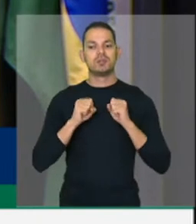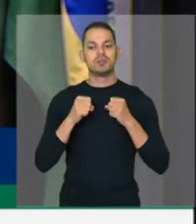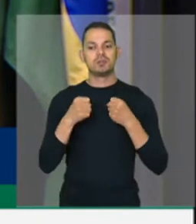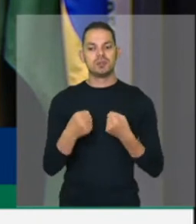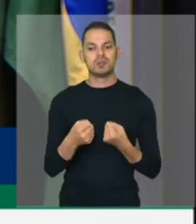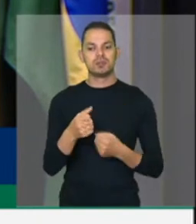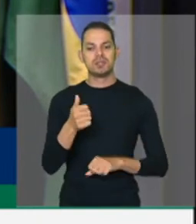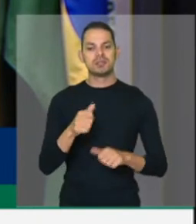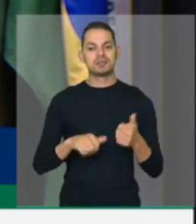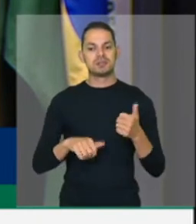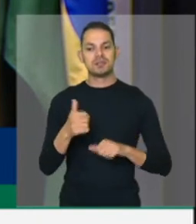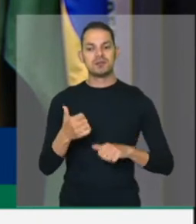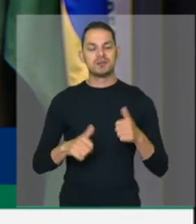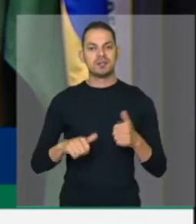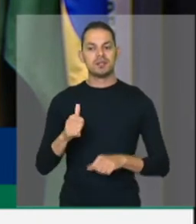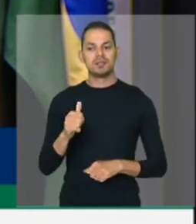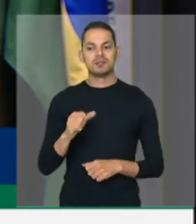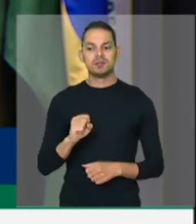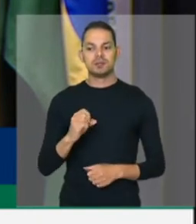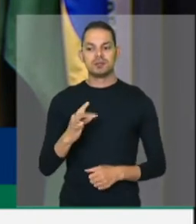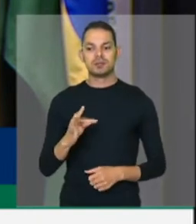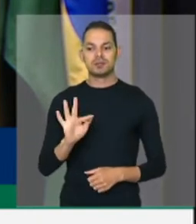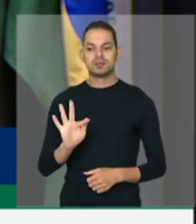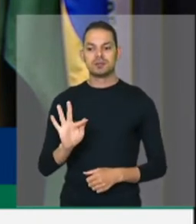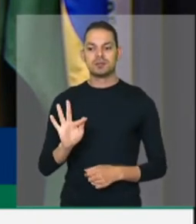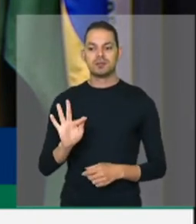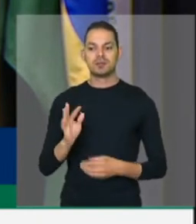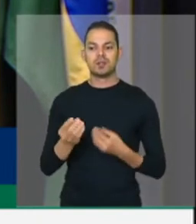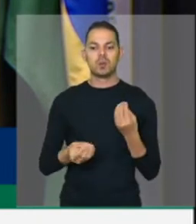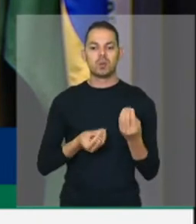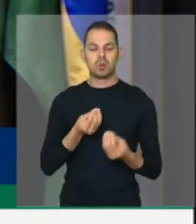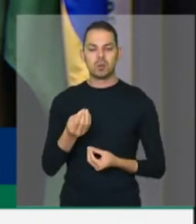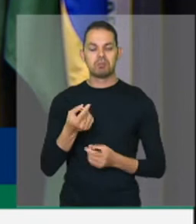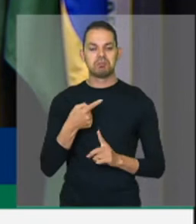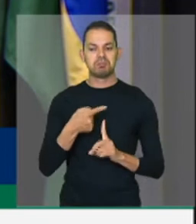PESSOAS QUE INTERVIERAM NESSA AVALIAÇÃO DO SUPREMO DE